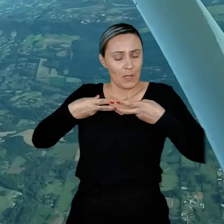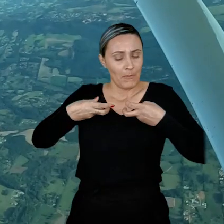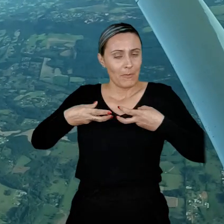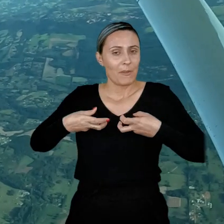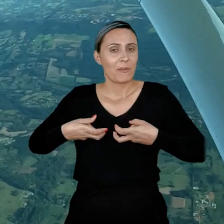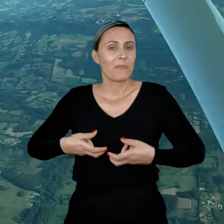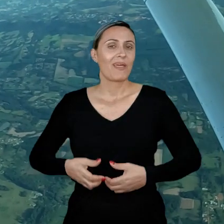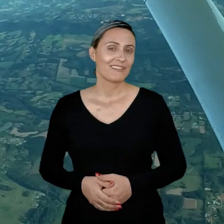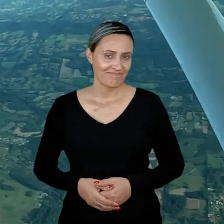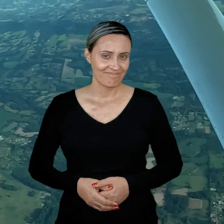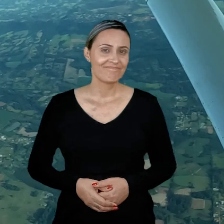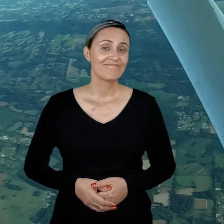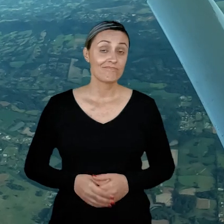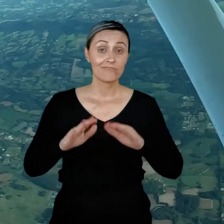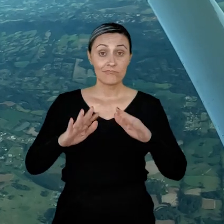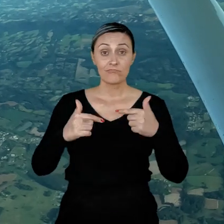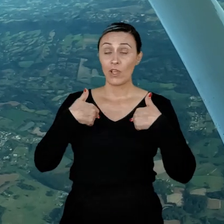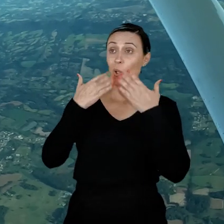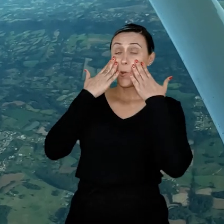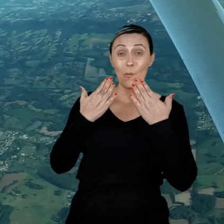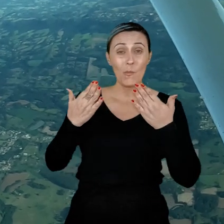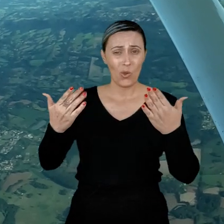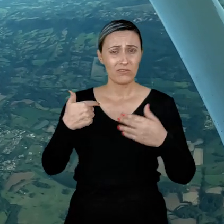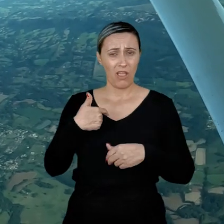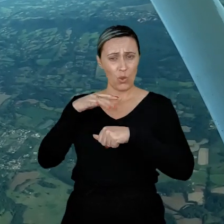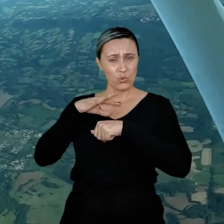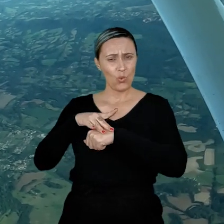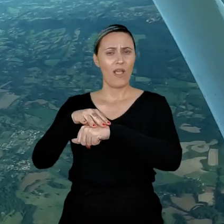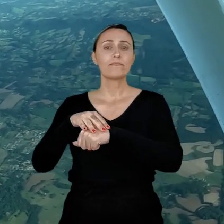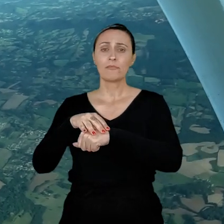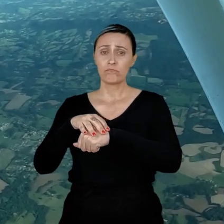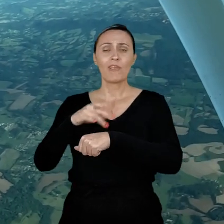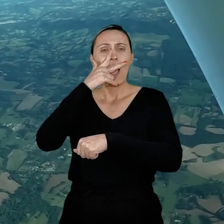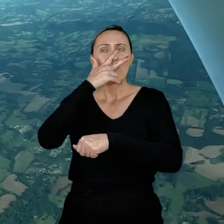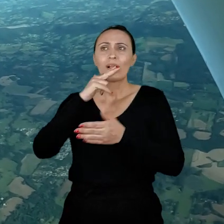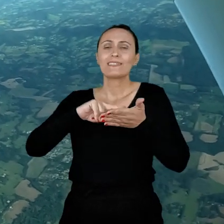Expor minha sorologia me libertou de algo que eu nem sabia que precisava ser libertado.